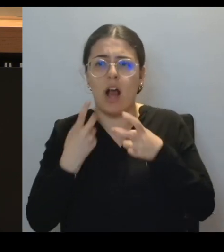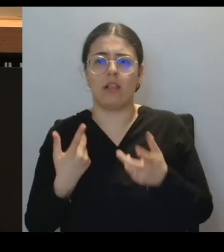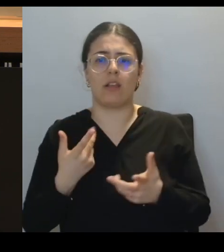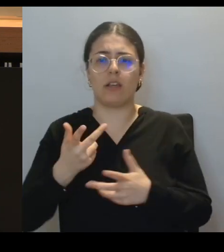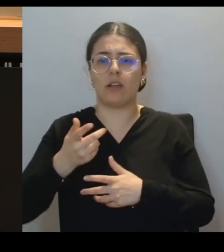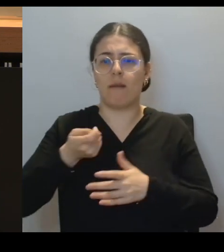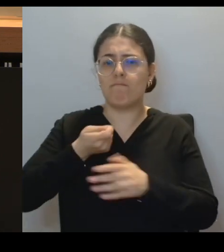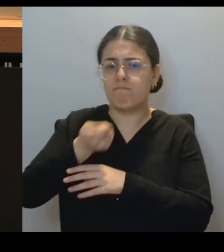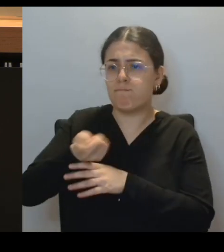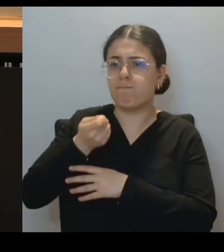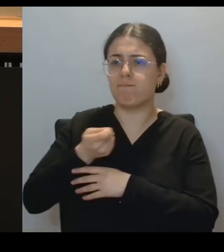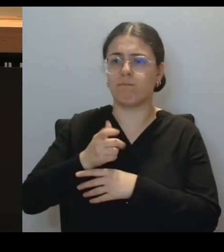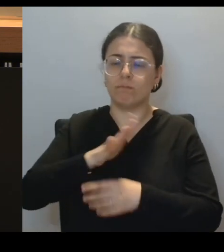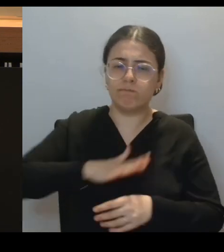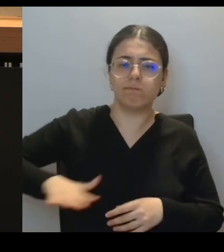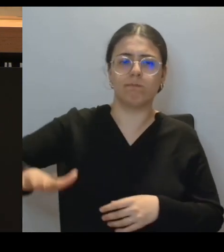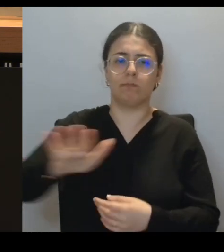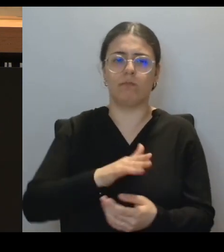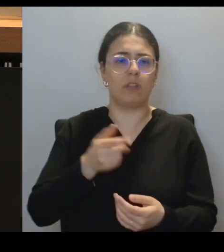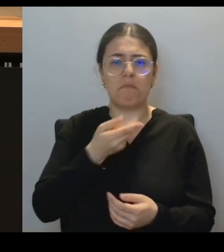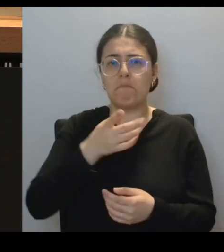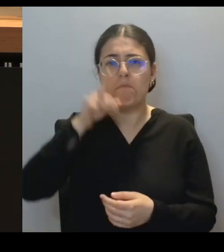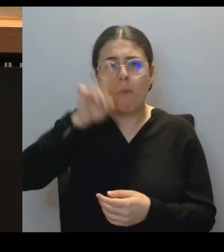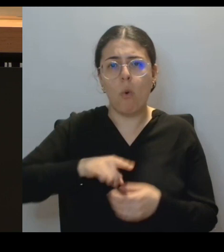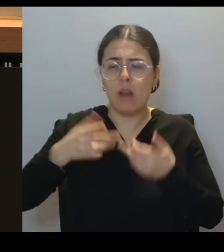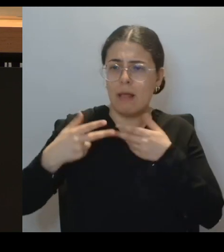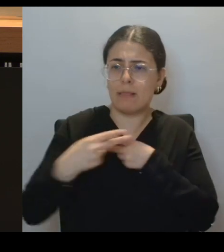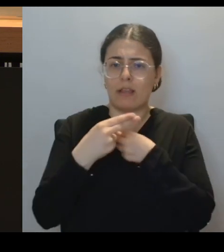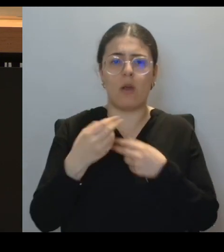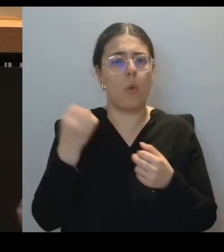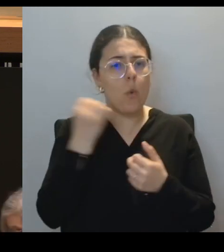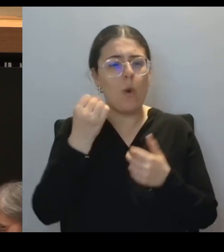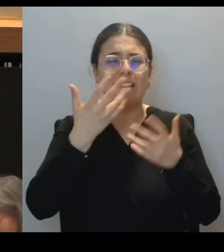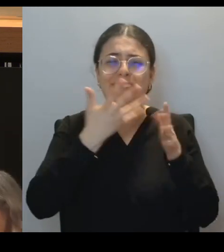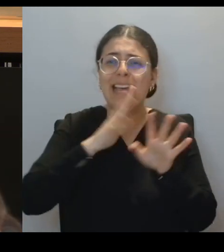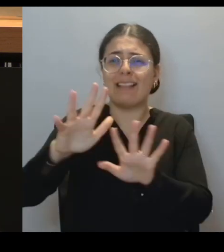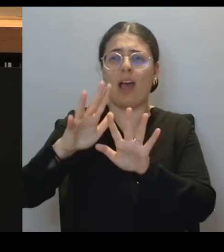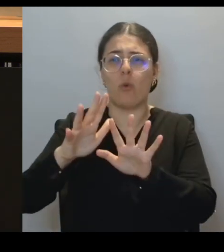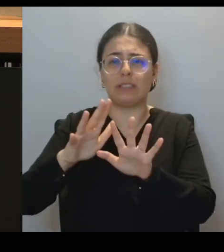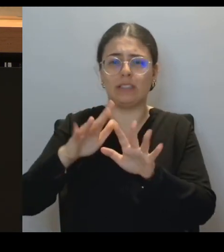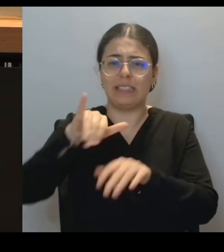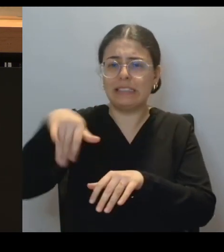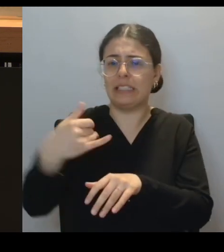10.000 Jesidinnen ermordet, 7000 Frauen und Kinder entführt, verkauft,